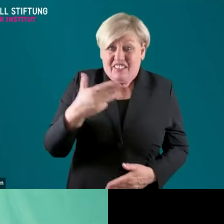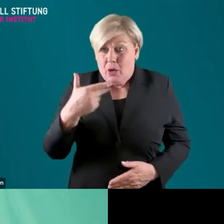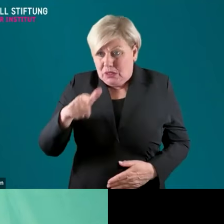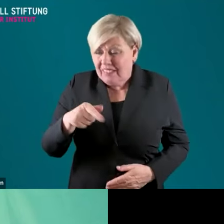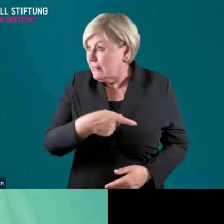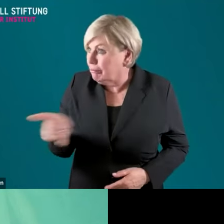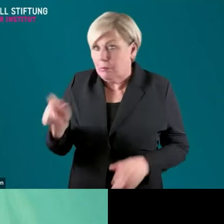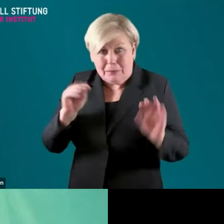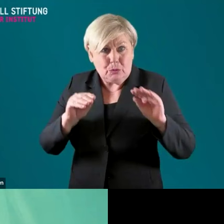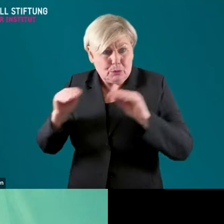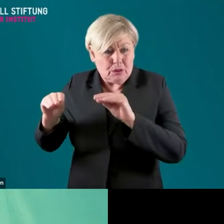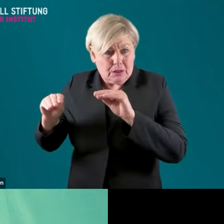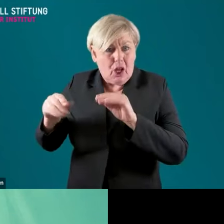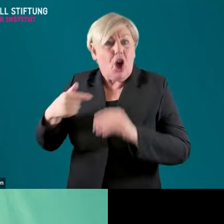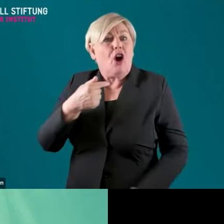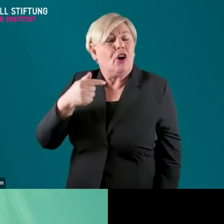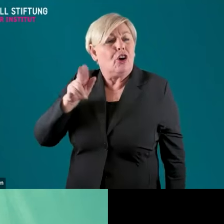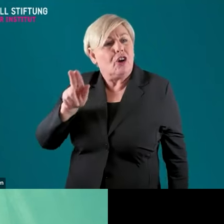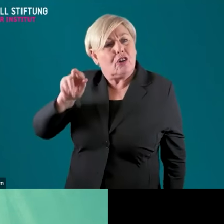Und das ist bei den TERFs eben,